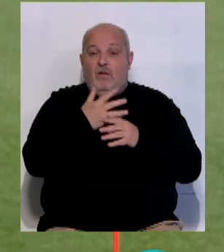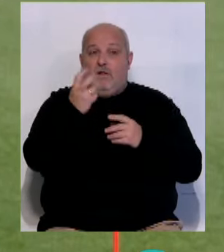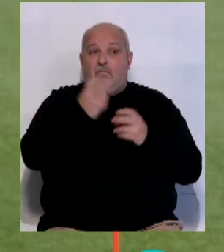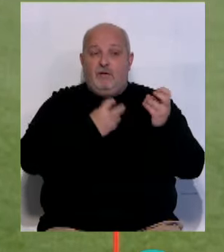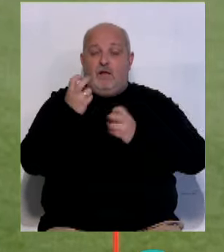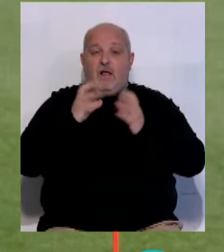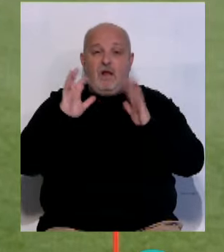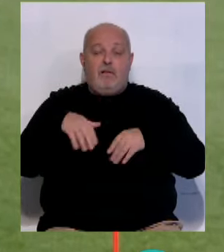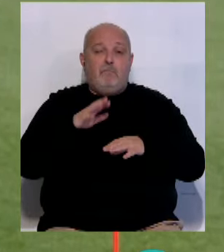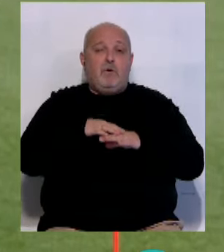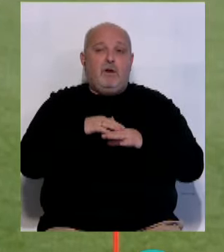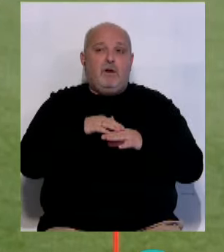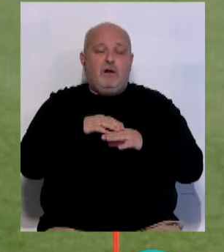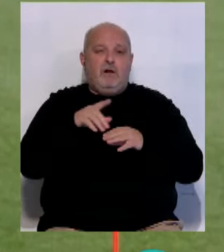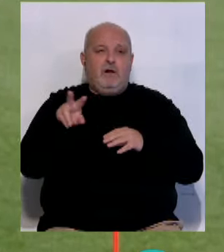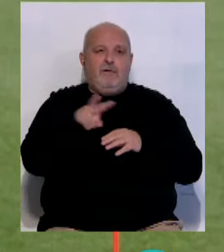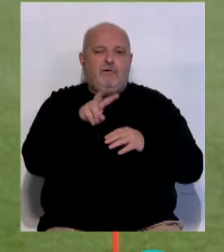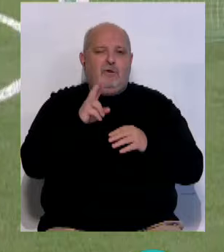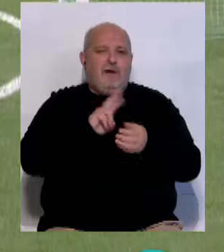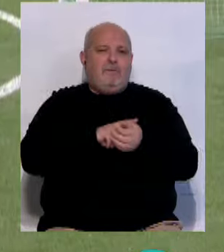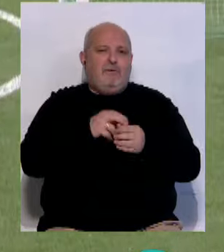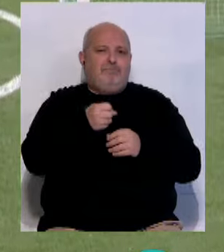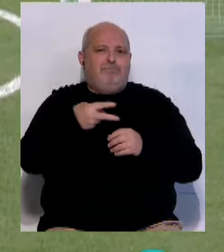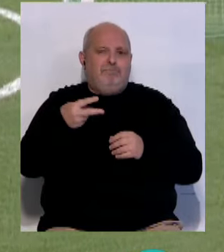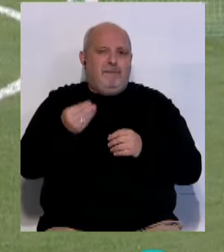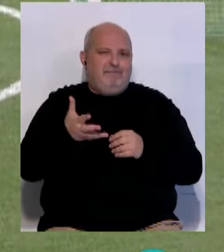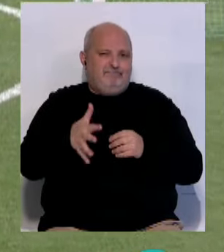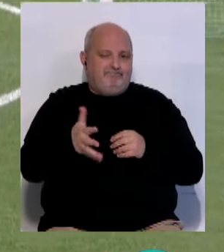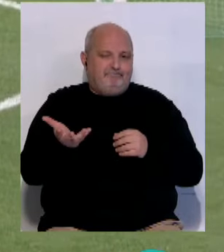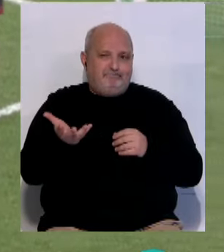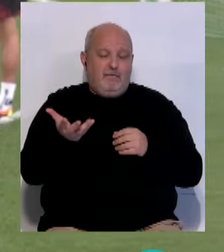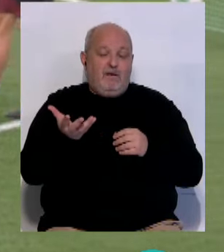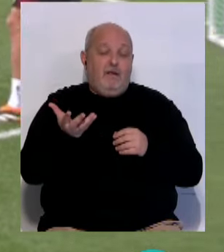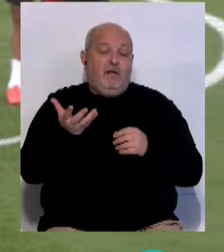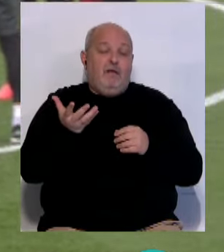cadi es porque no están en su mejor momento lo que sí ya te escama algo más es que durante se meses